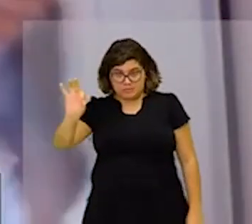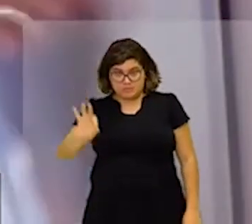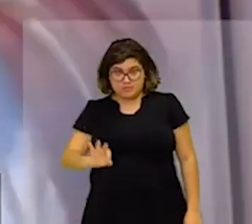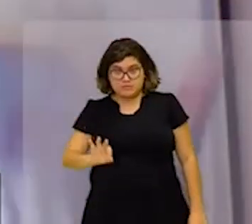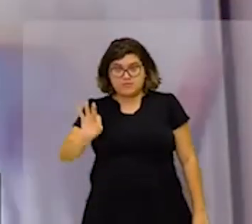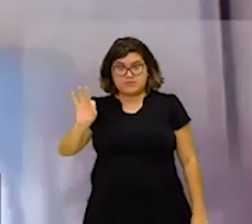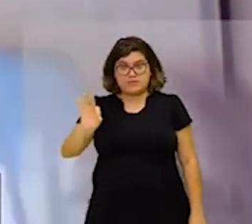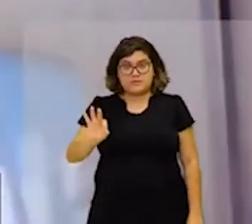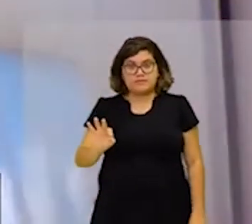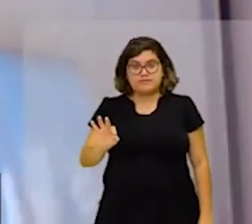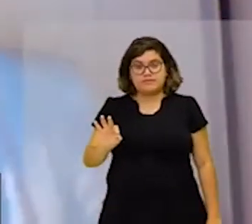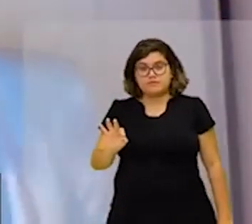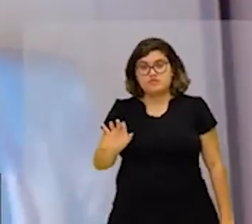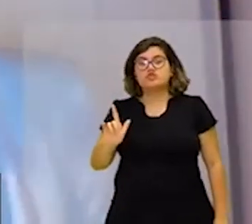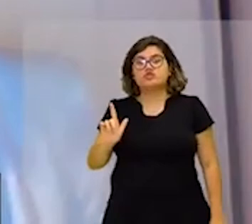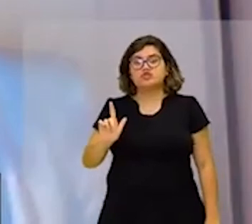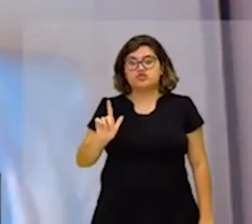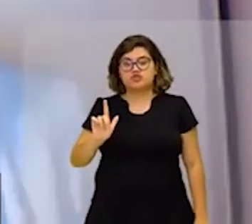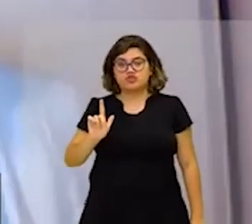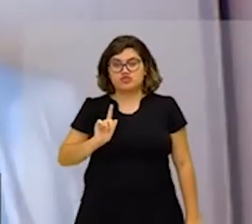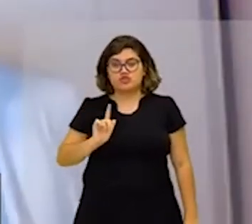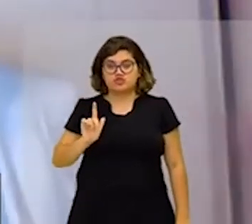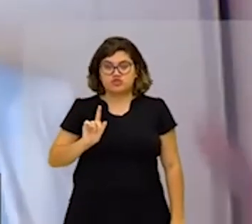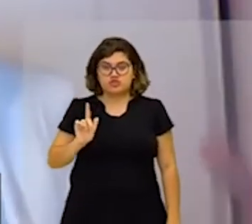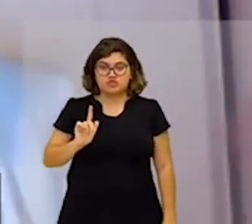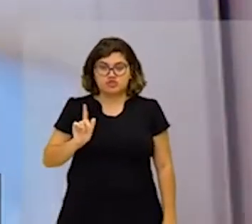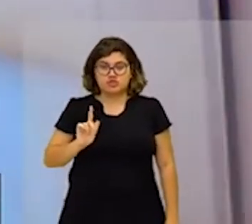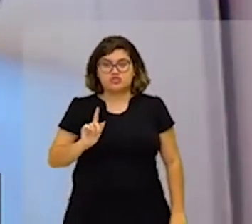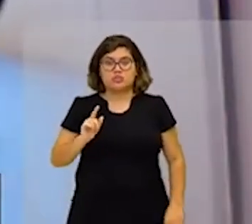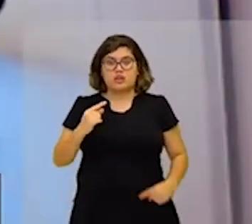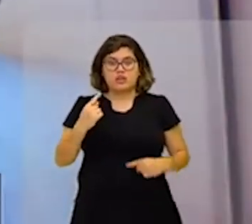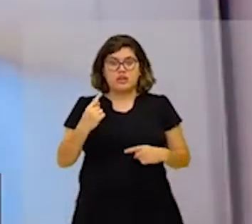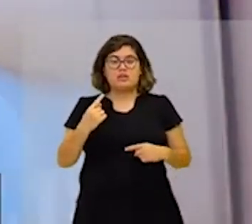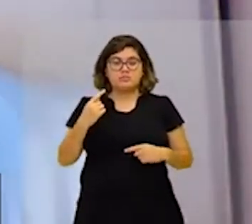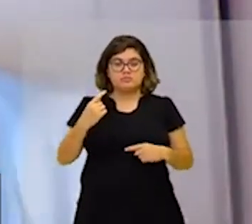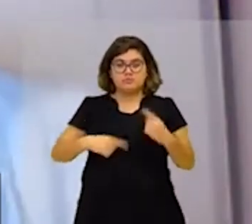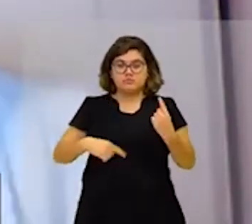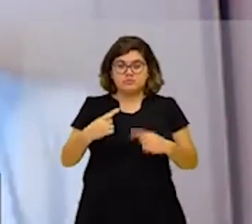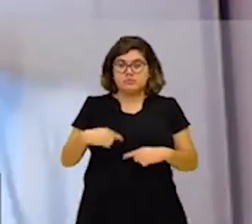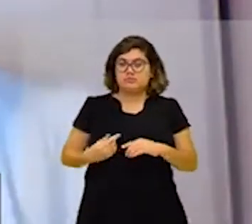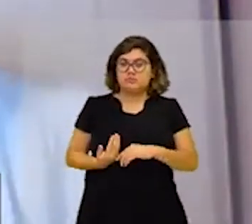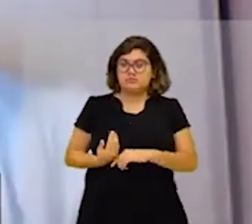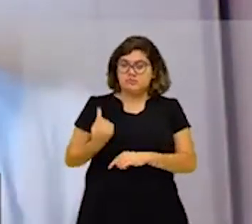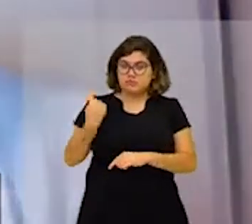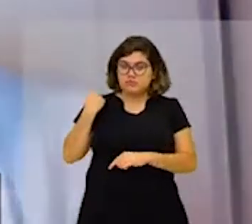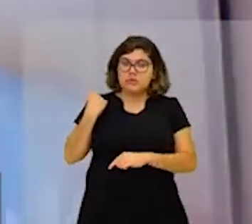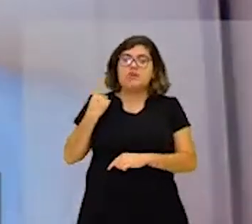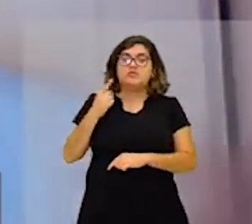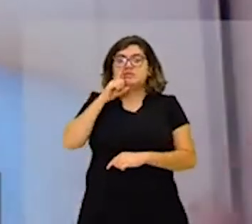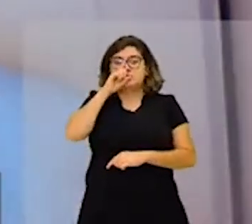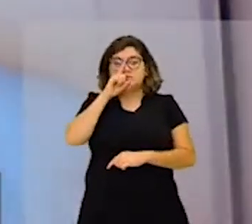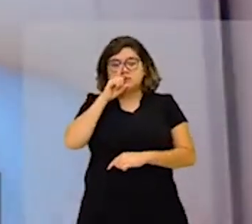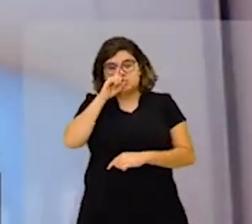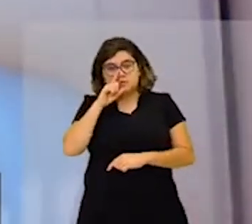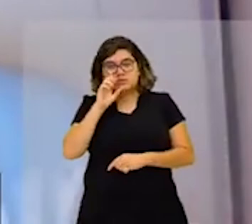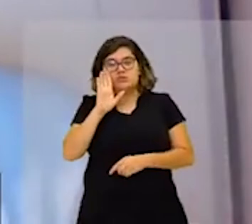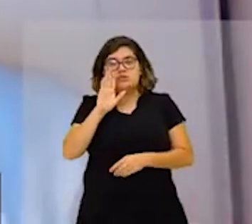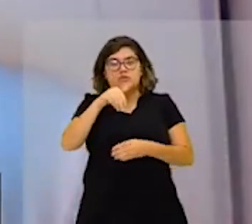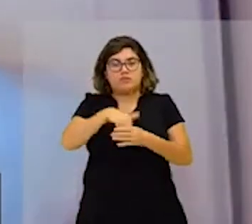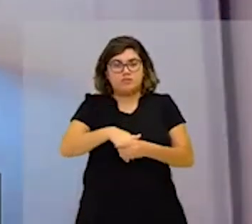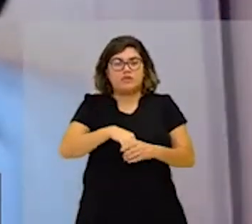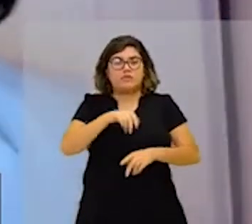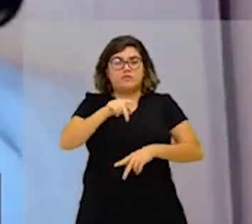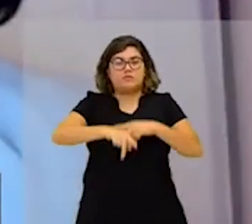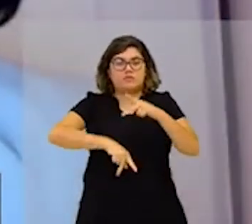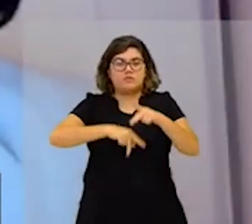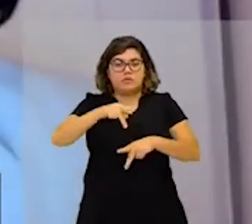e a Vivo tanto né para os políticos da época esse risco de uma de voto popular é desqualificado